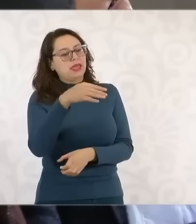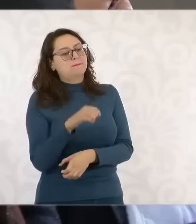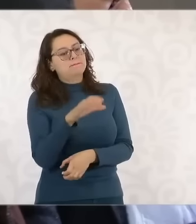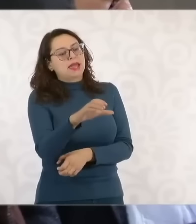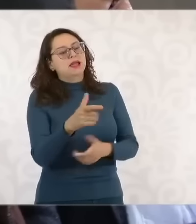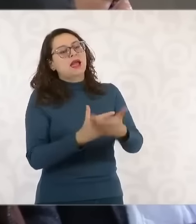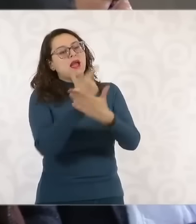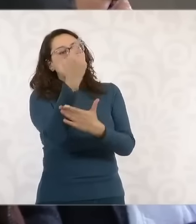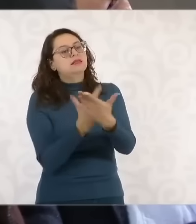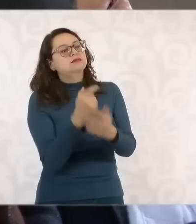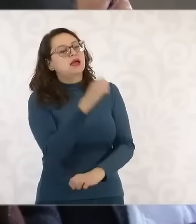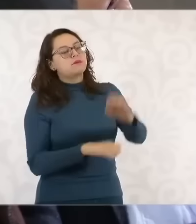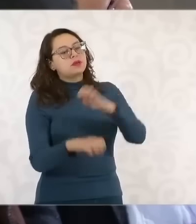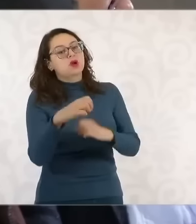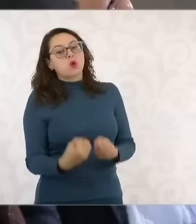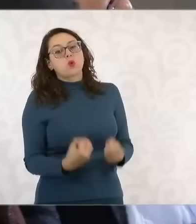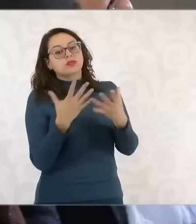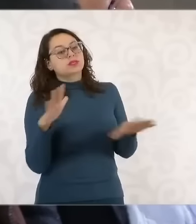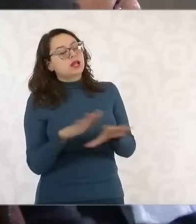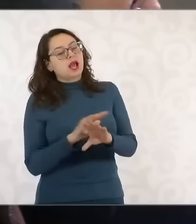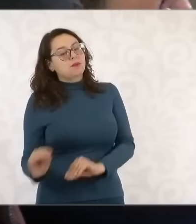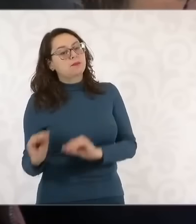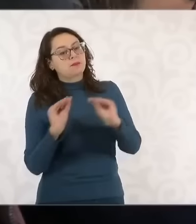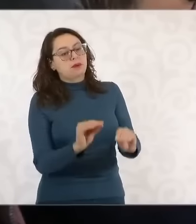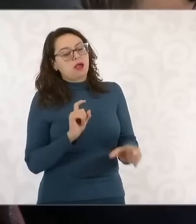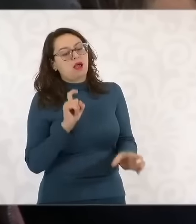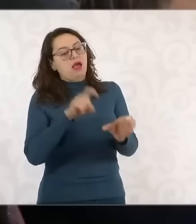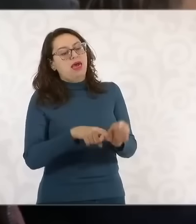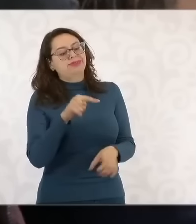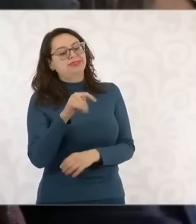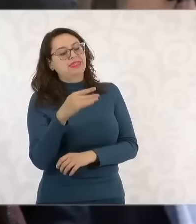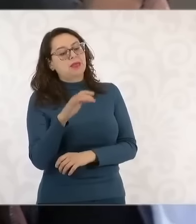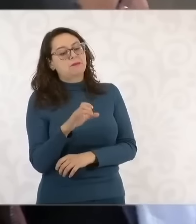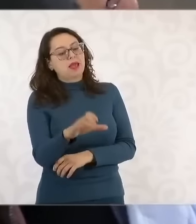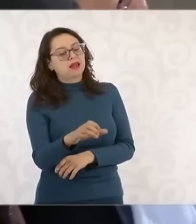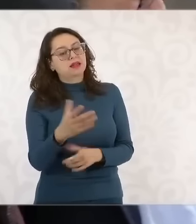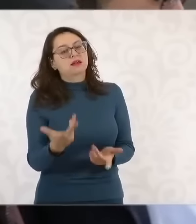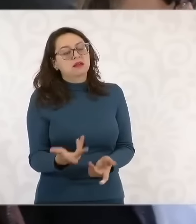ya haciendo su comercio a través del TEMEC o cómo está viendo con la iniciativa privada,